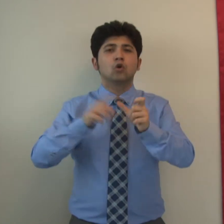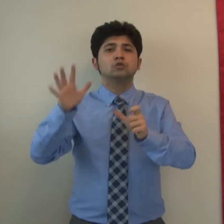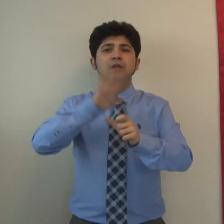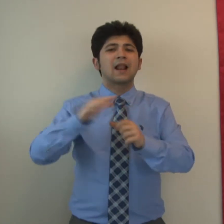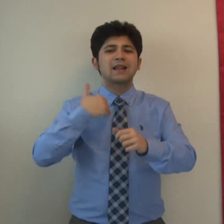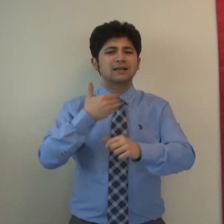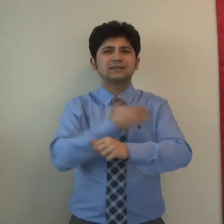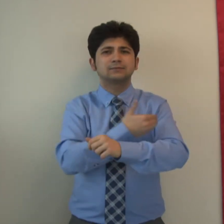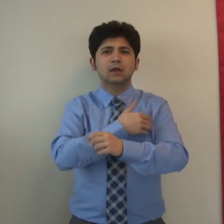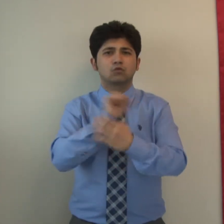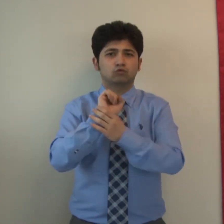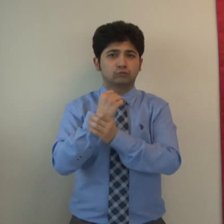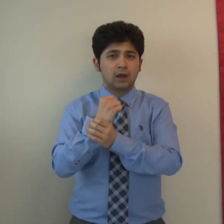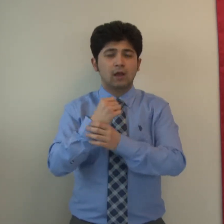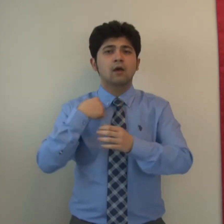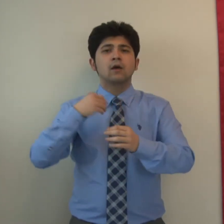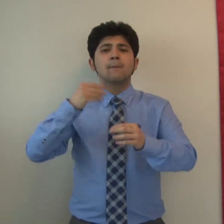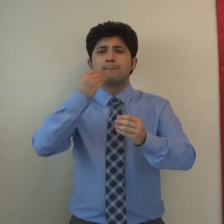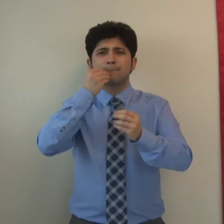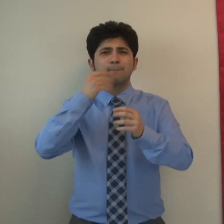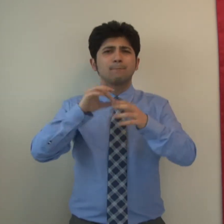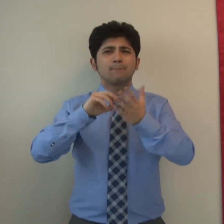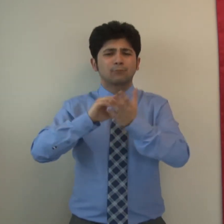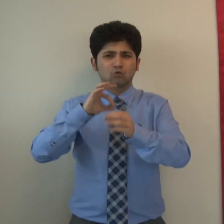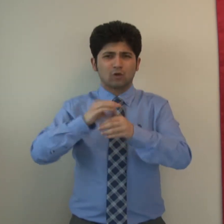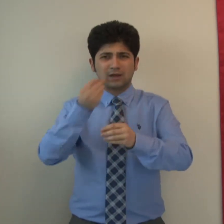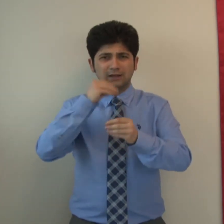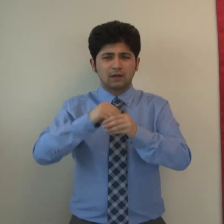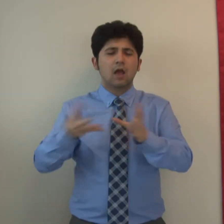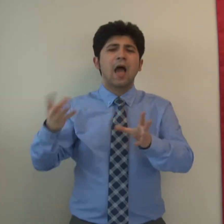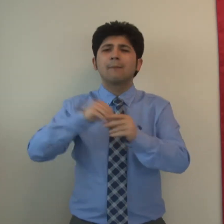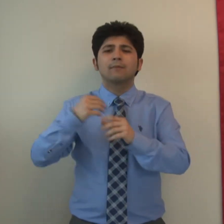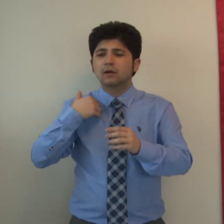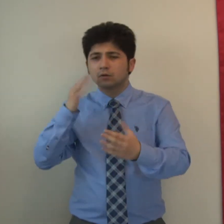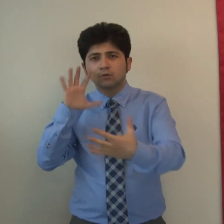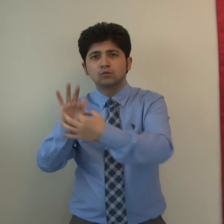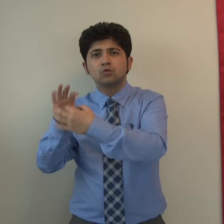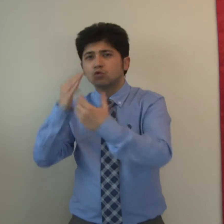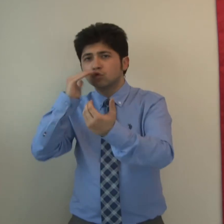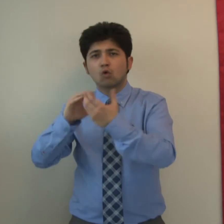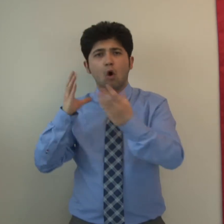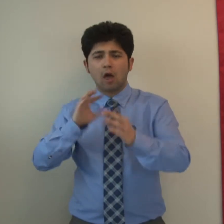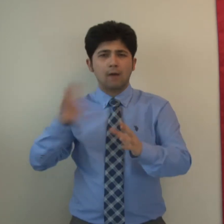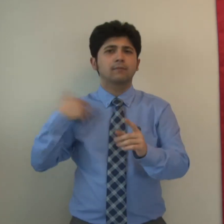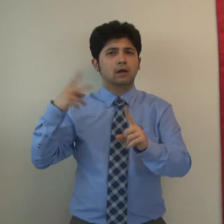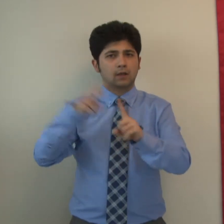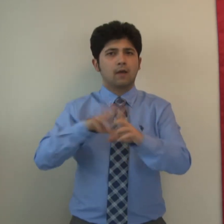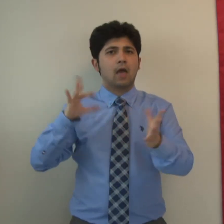Sosyal Hizmet Uzmanı, Beslenme Uzmanı ve bu alana ilgi duyan herkesin katılımını hedeflemektedir.